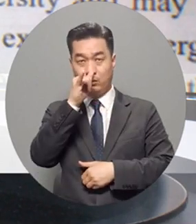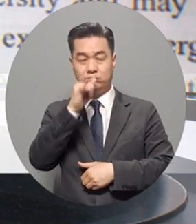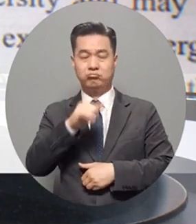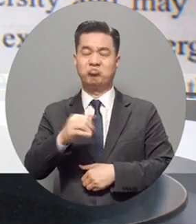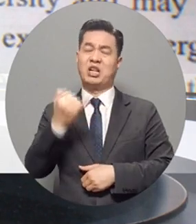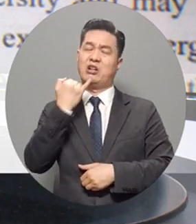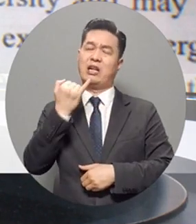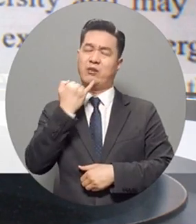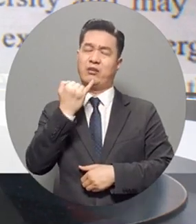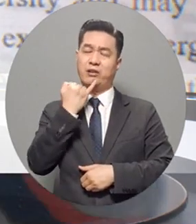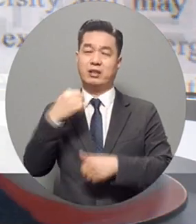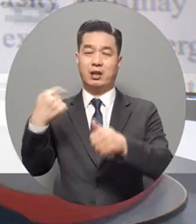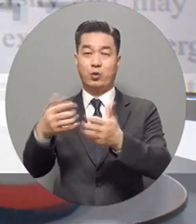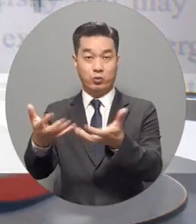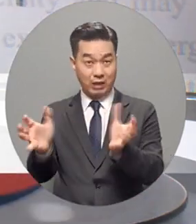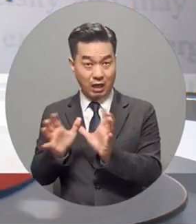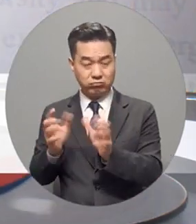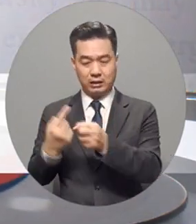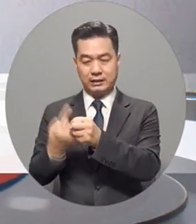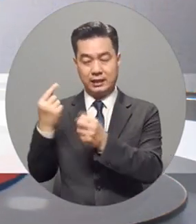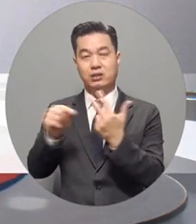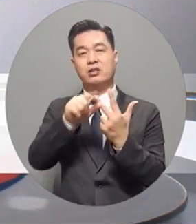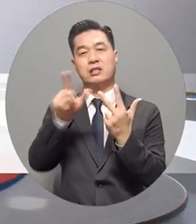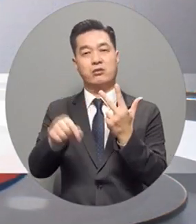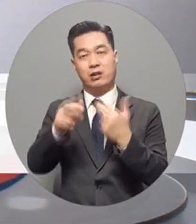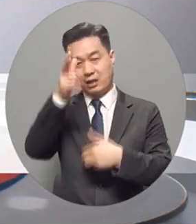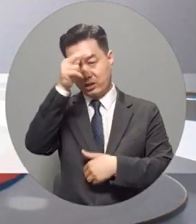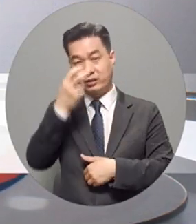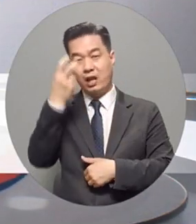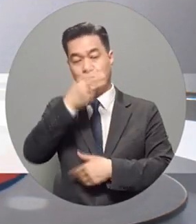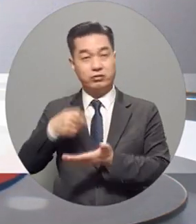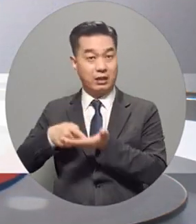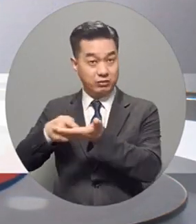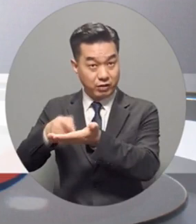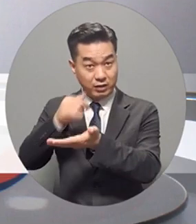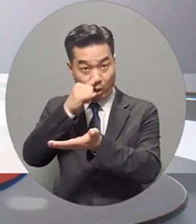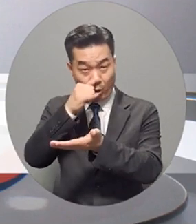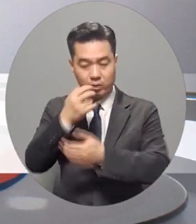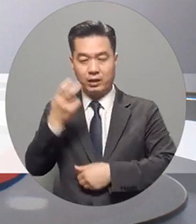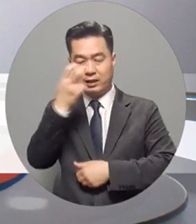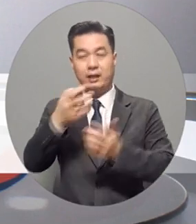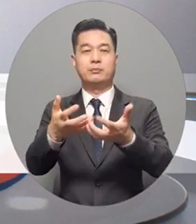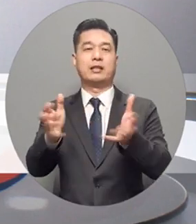지문이 나오면서 논란이 일었는데요. 당시 문제가 없다던 교육 당국이 갑자기 지난해 7월 경찰에 수사 의뢰를 했고